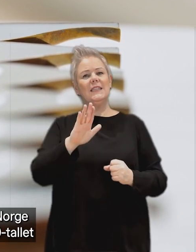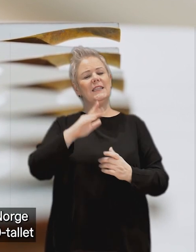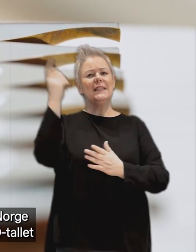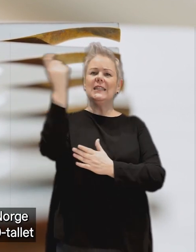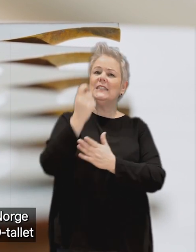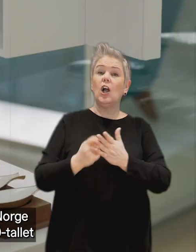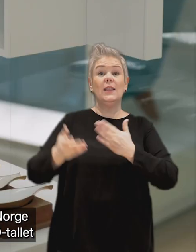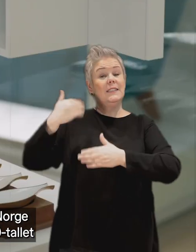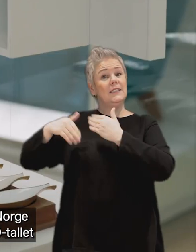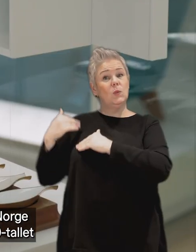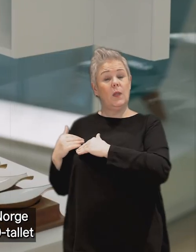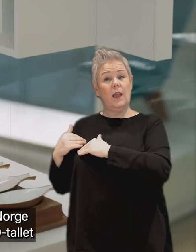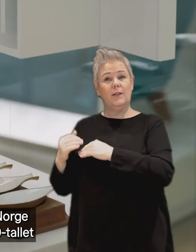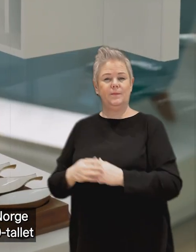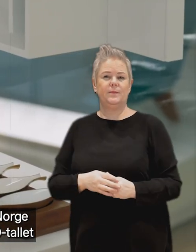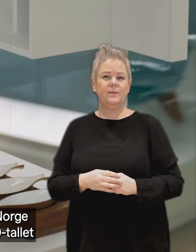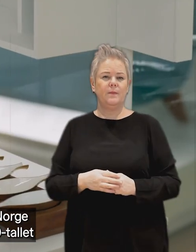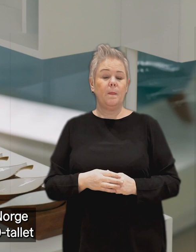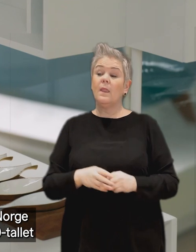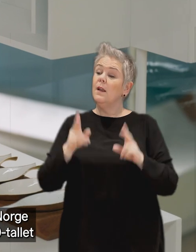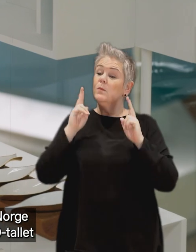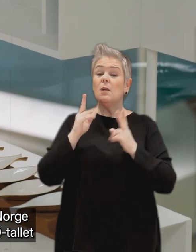Og på samme måte som Norge brukte design på 50- og 60-tallet